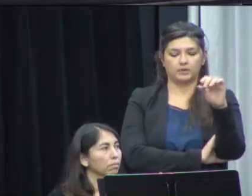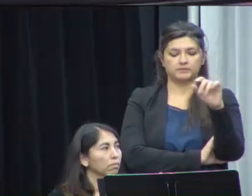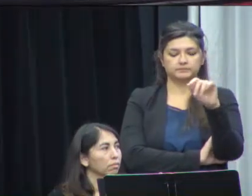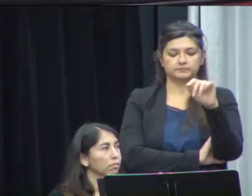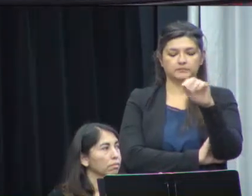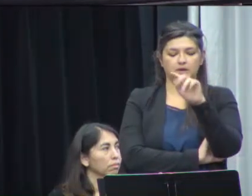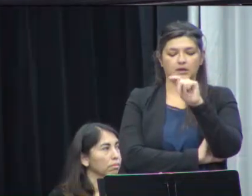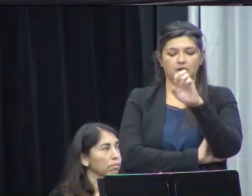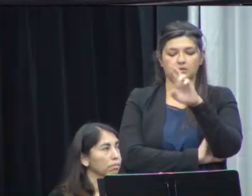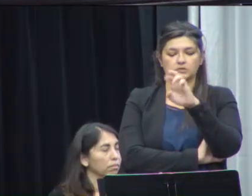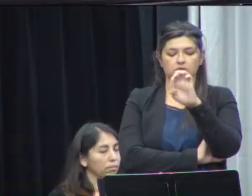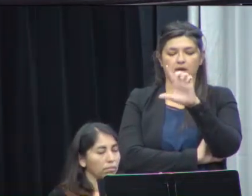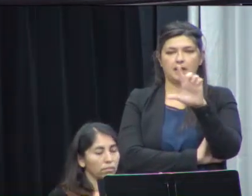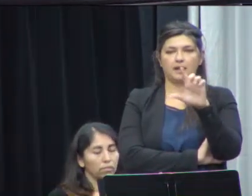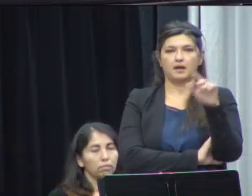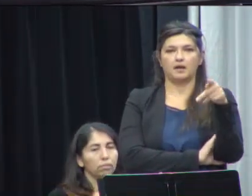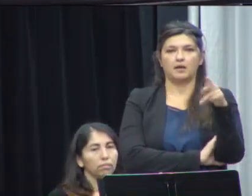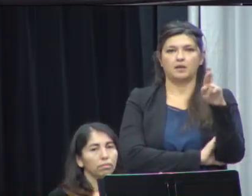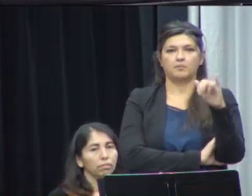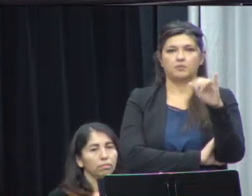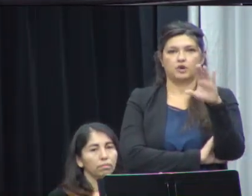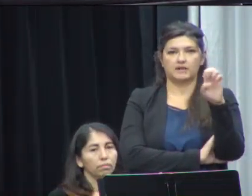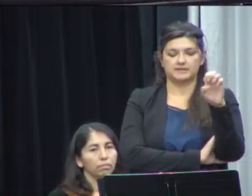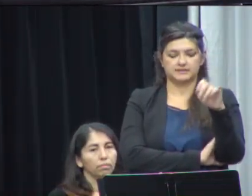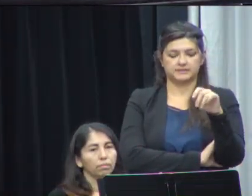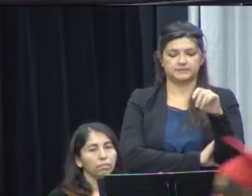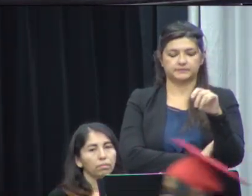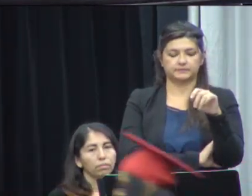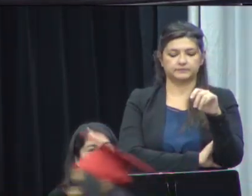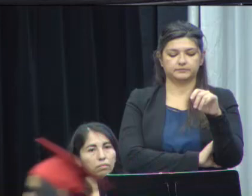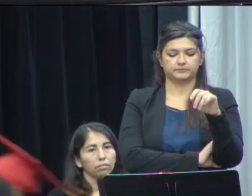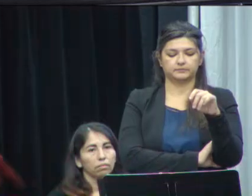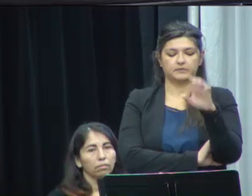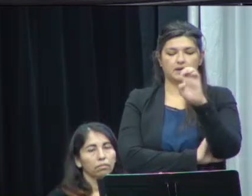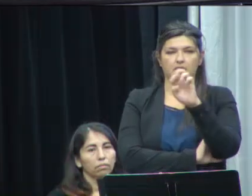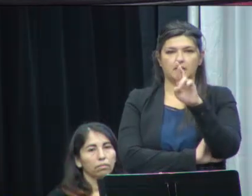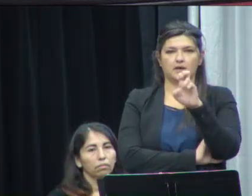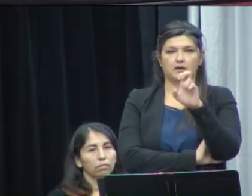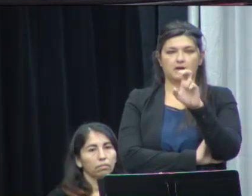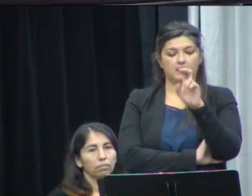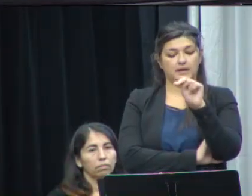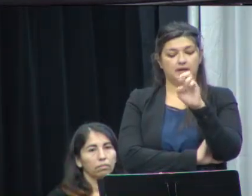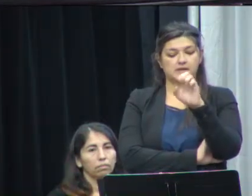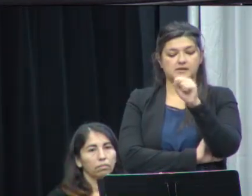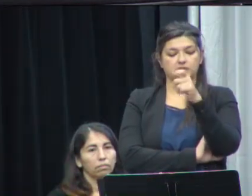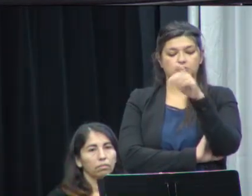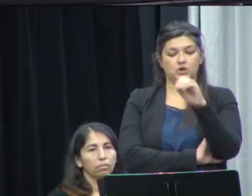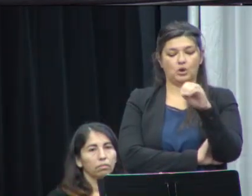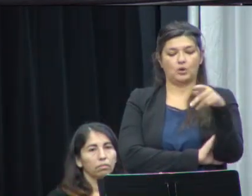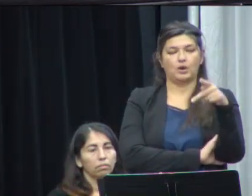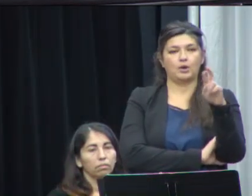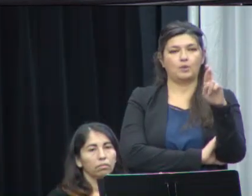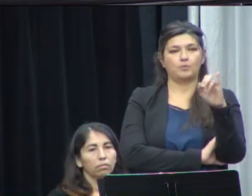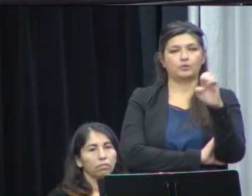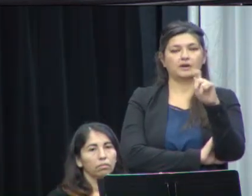Terrel Price. (audience applauds) Ernesto Preyeto. (audience applauds)